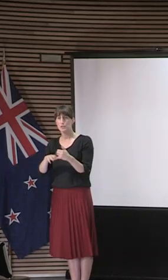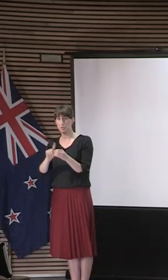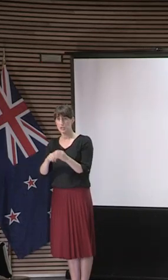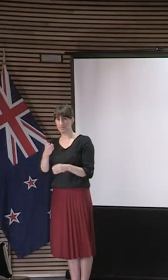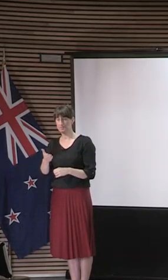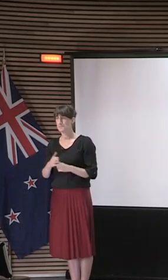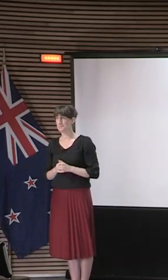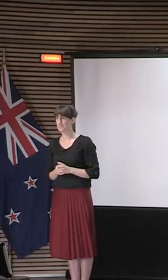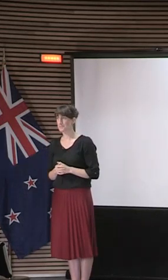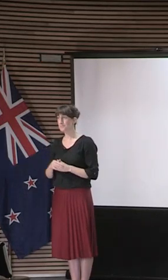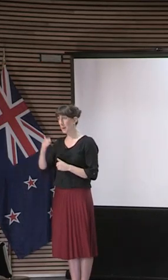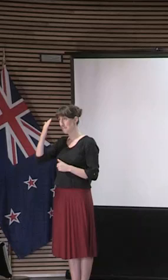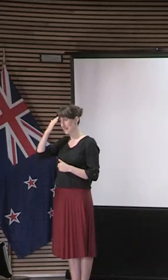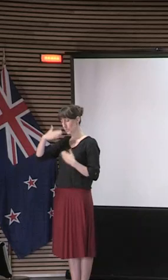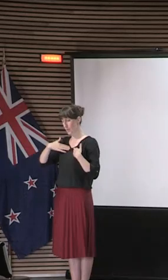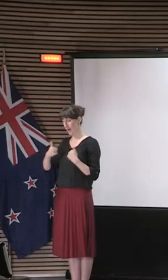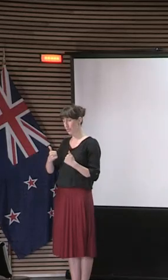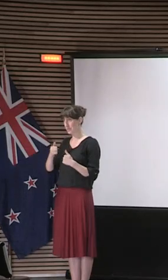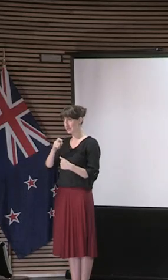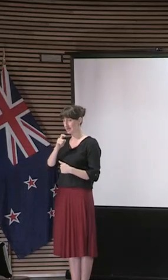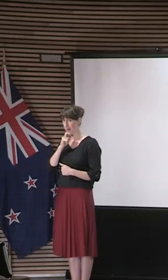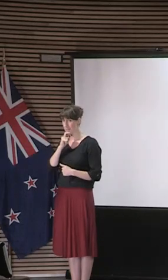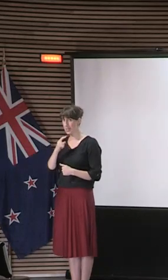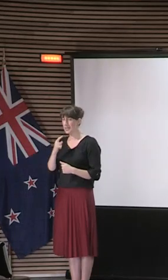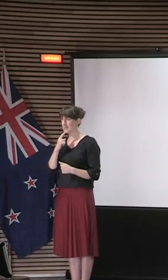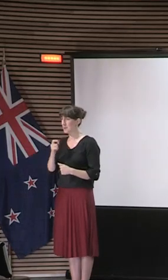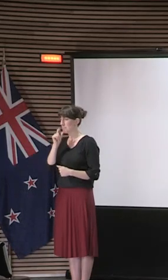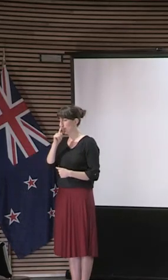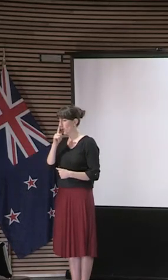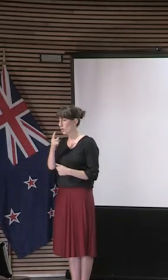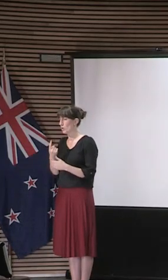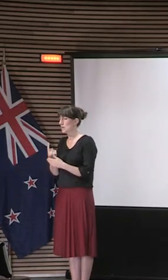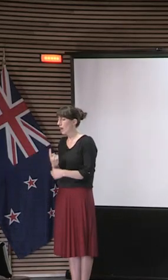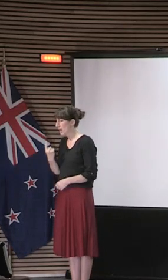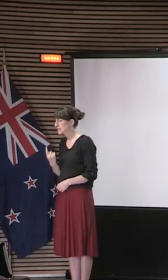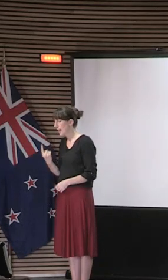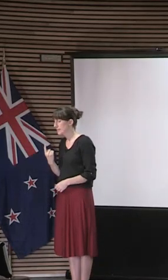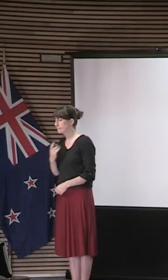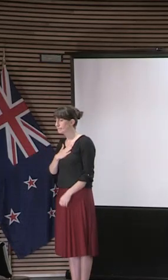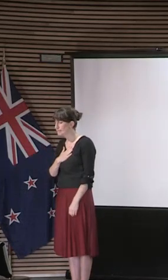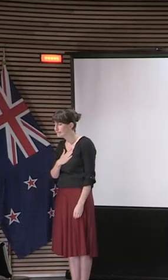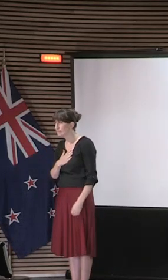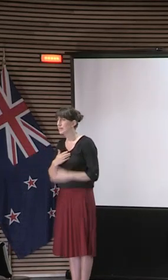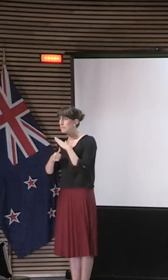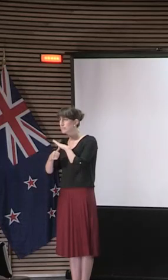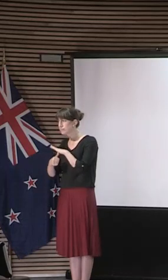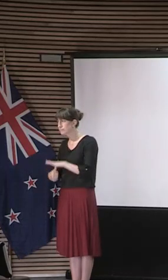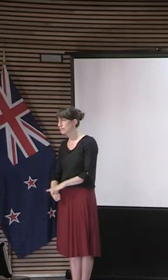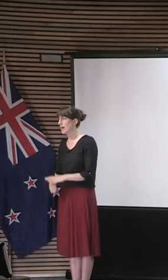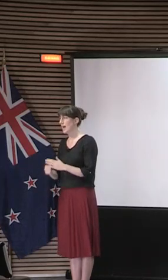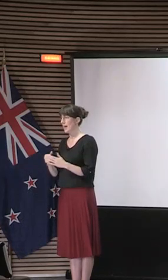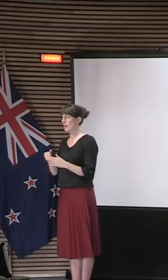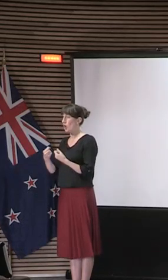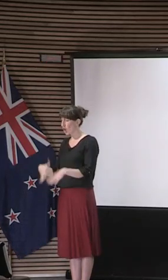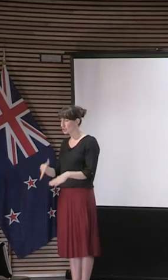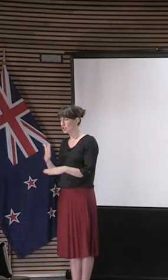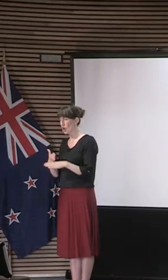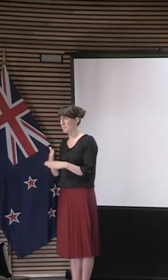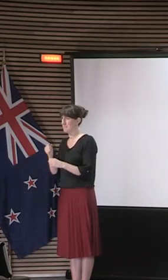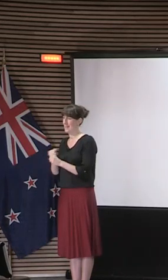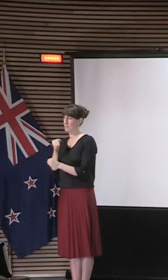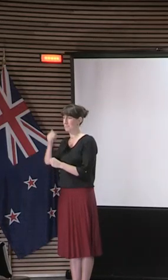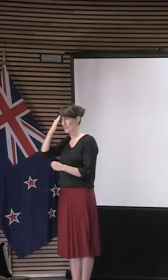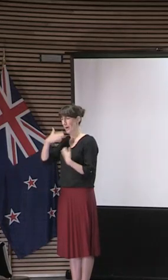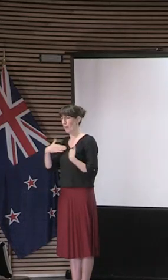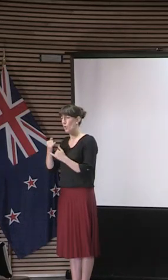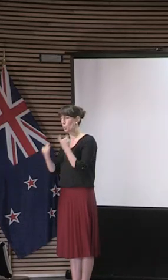taku mohio tuturu. Na e kore